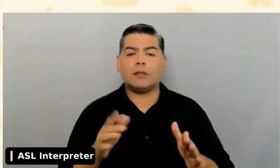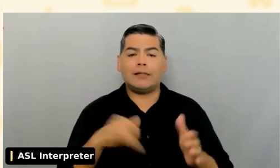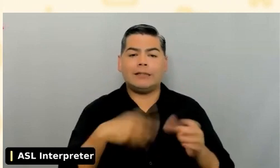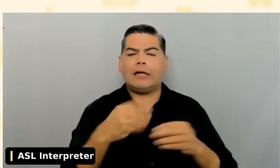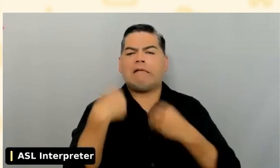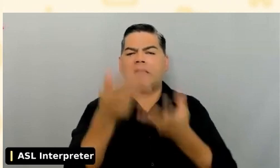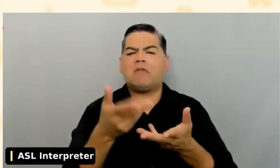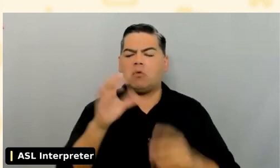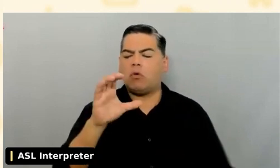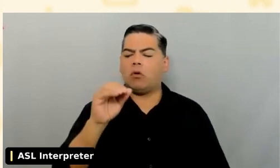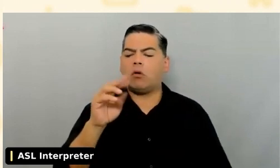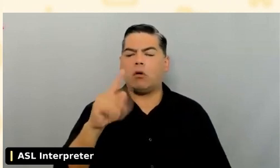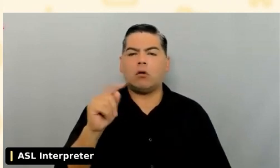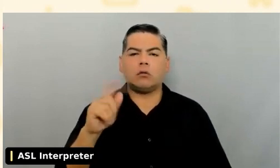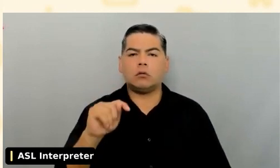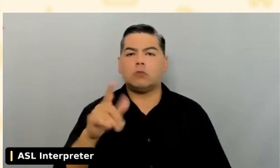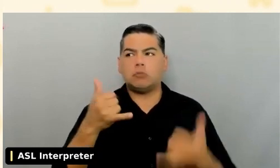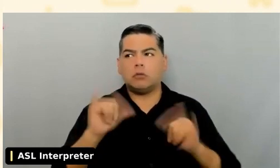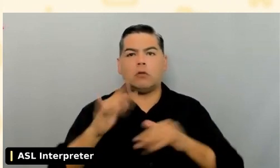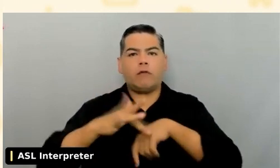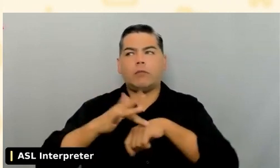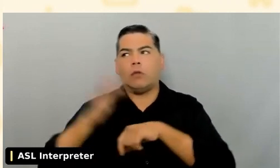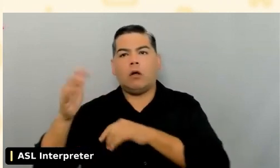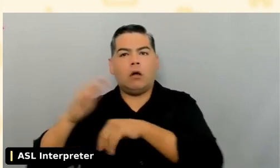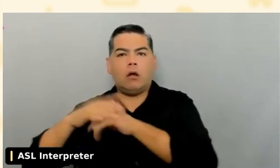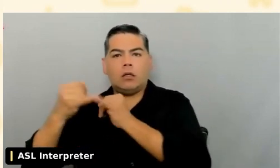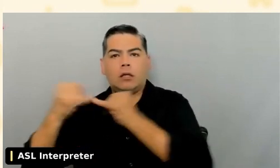Así que todavía está disponible en línea, pero no está en el navegador reconocido.